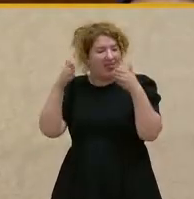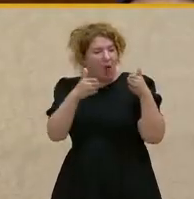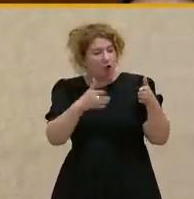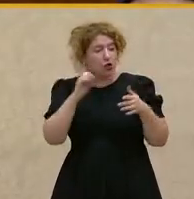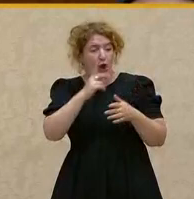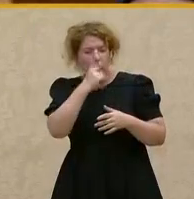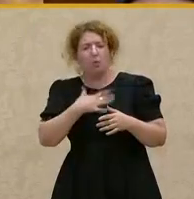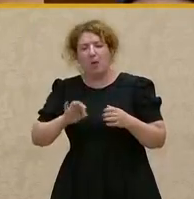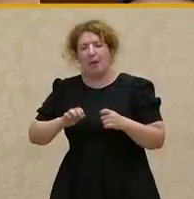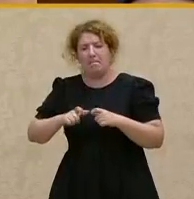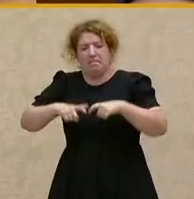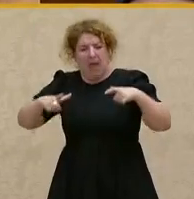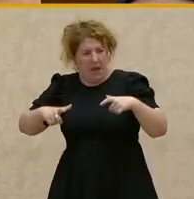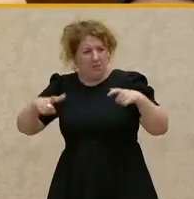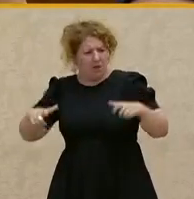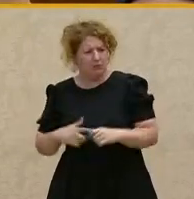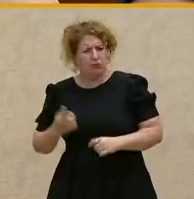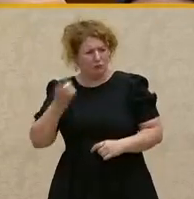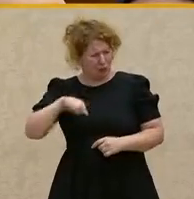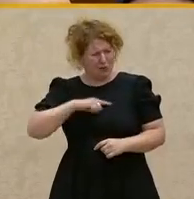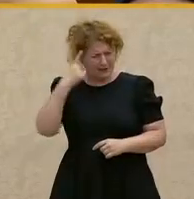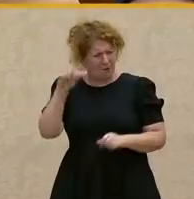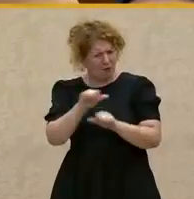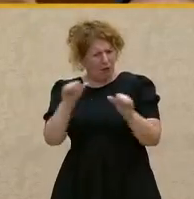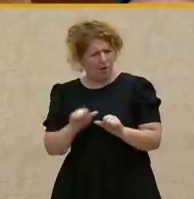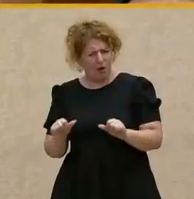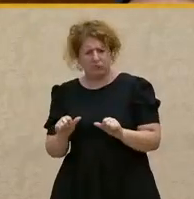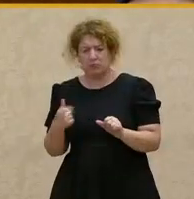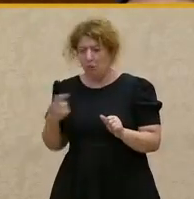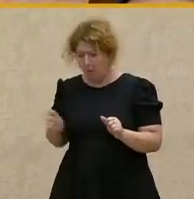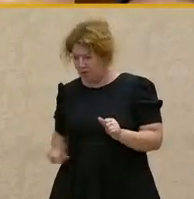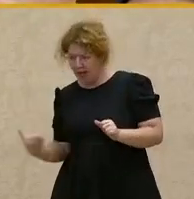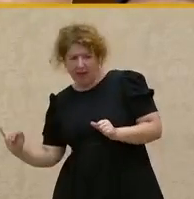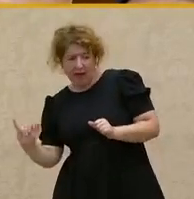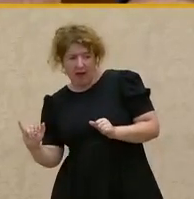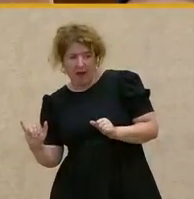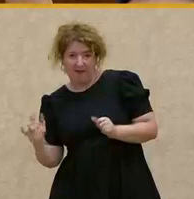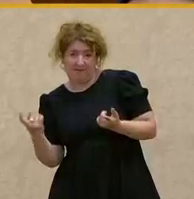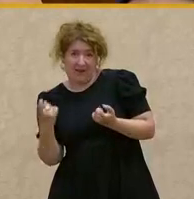sordoceguera. Sabemos atender, tenemos los profesionales, nos faltan los recursos.